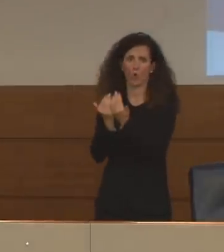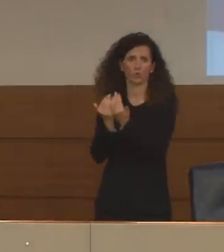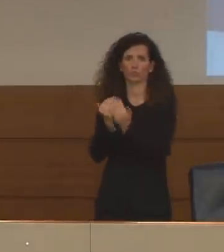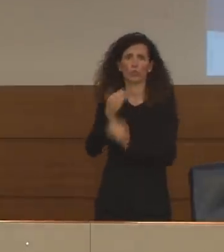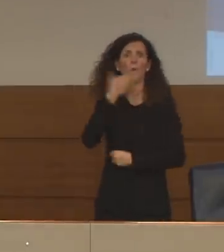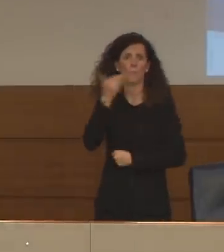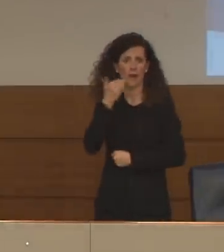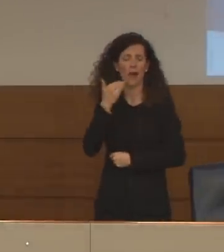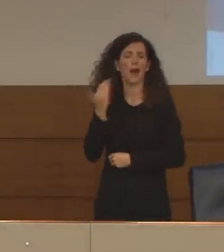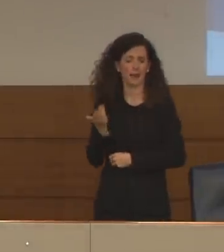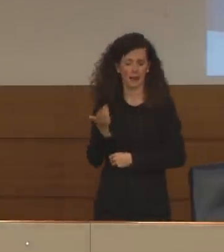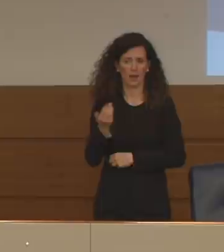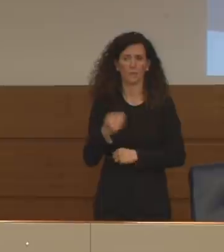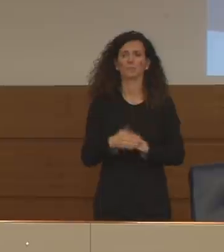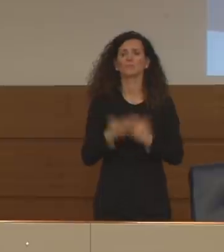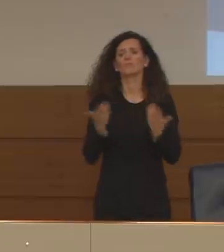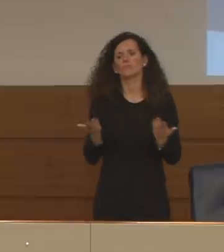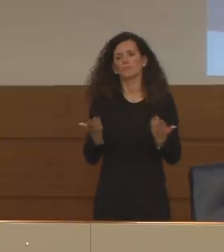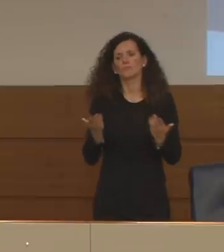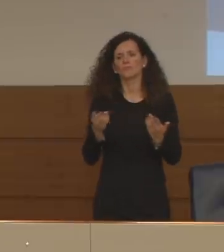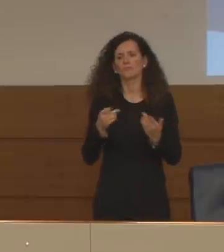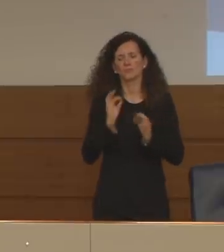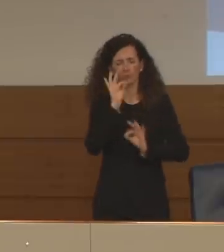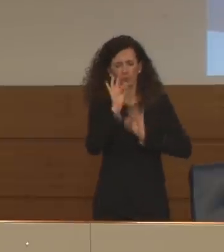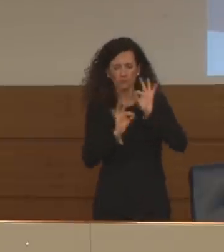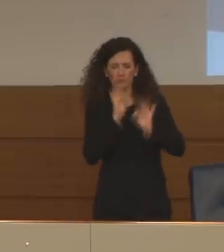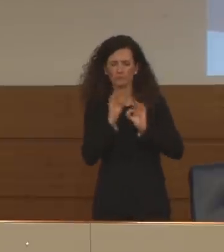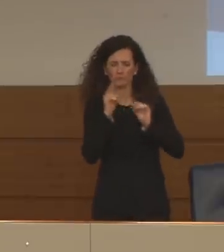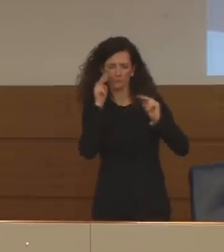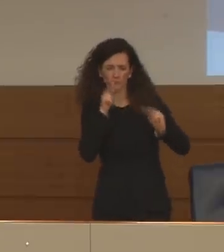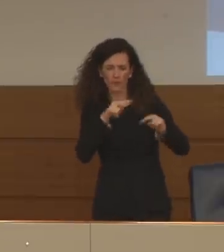disporre e anche in termini di accuratezza diagnostica nel senso che è